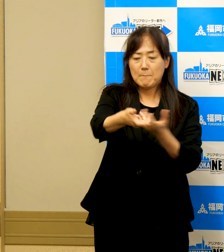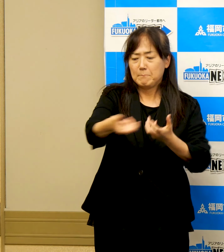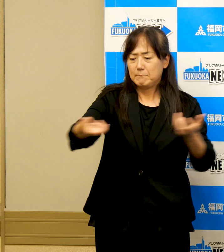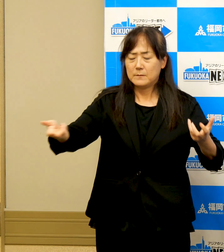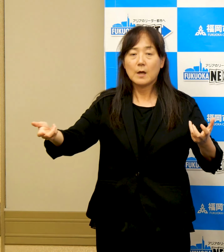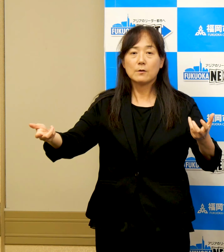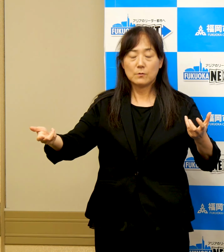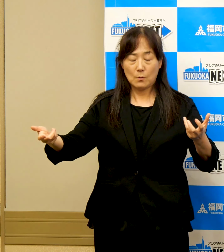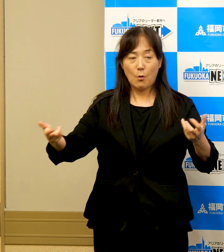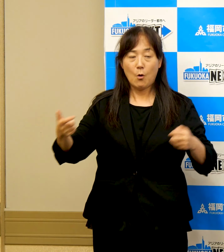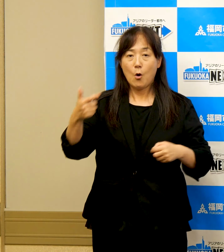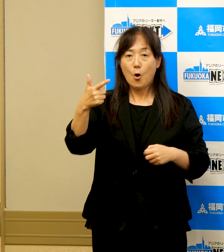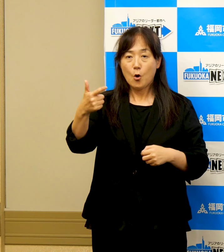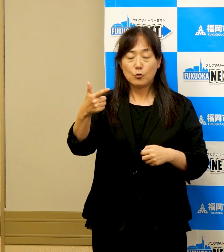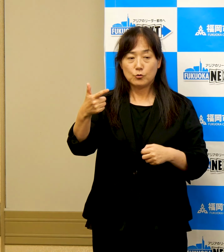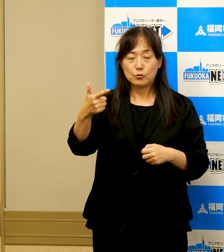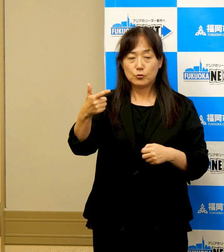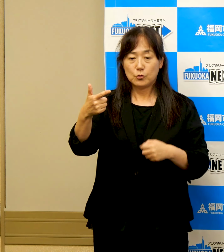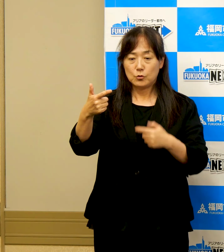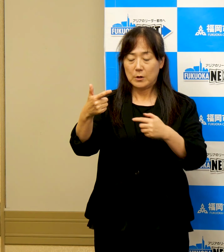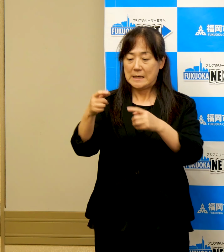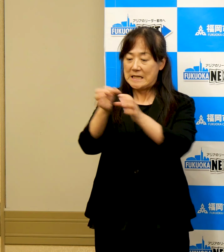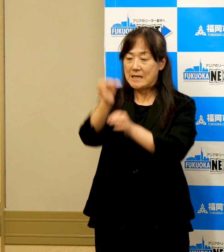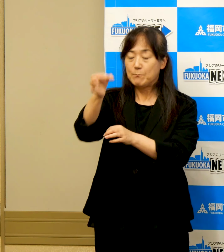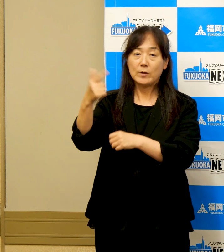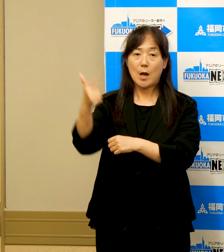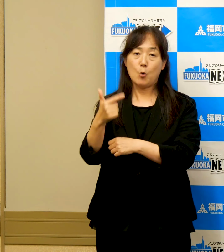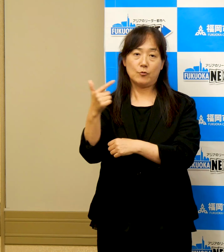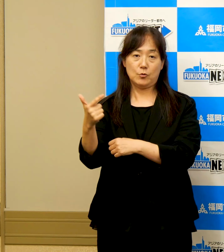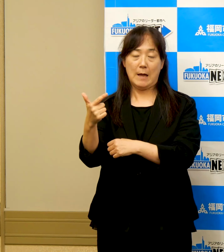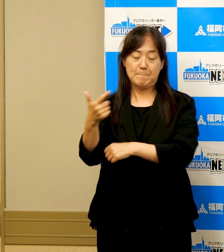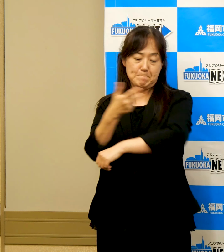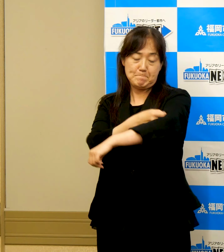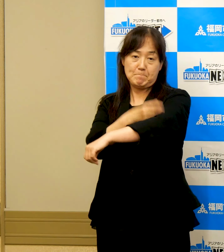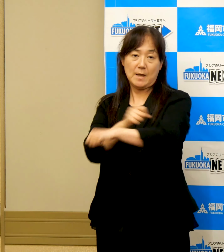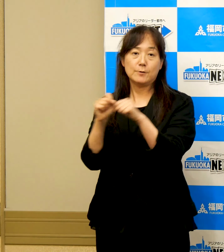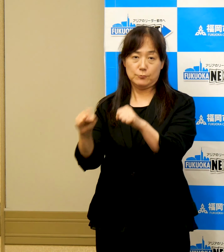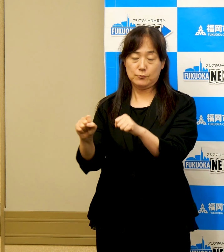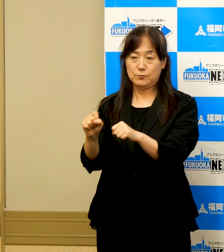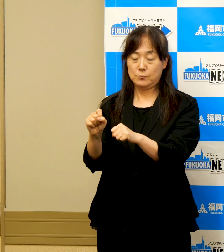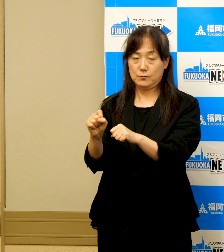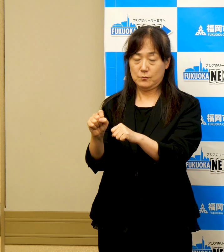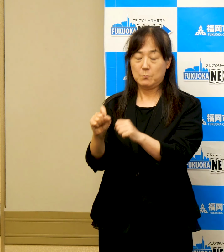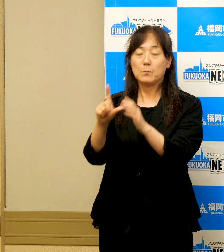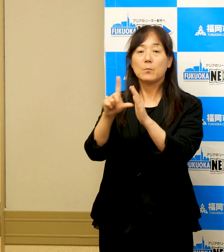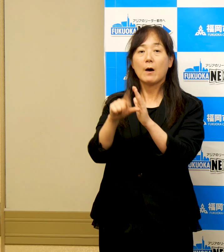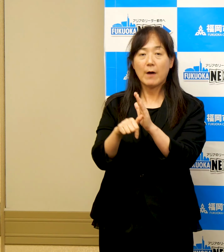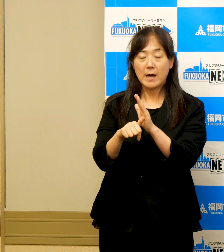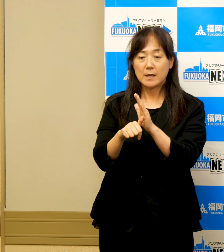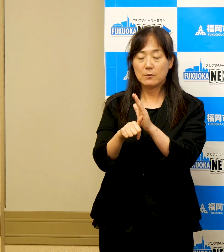例えば6回分 1つの瓶で例えば 6回打てますといったら